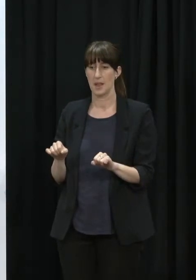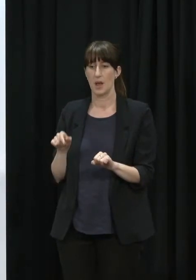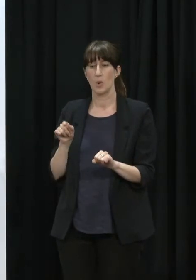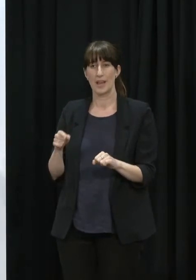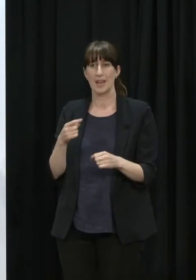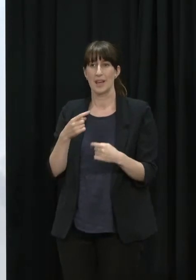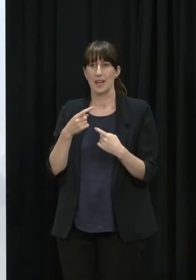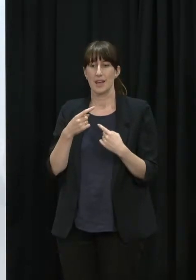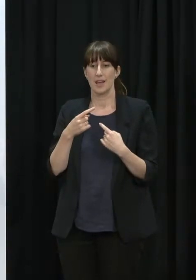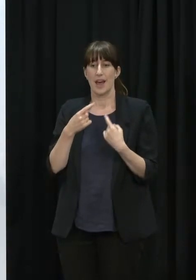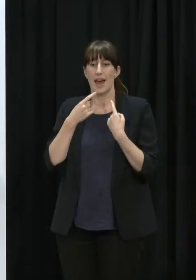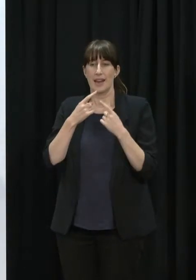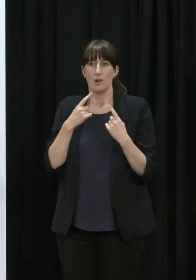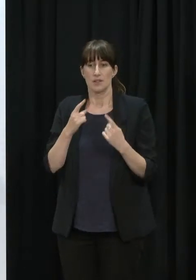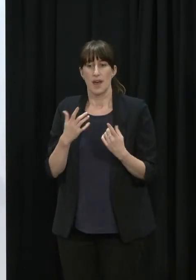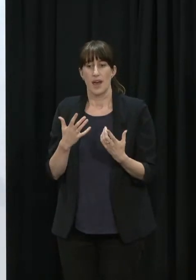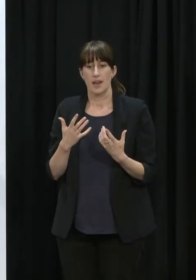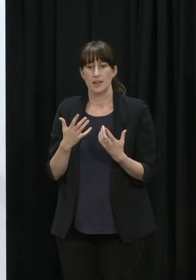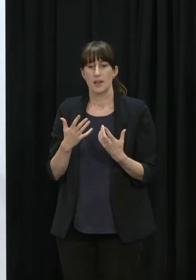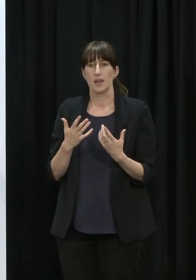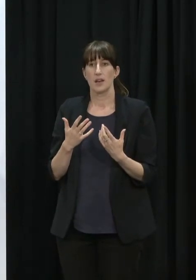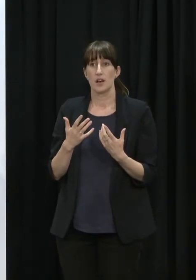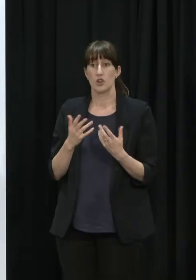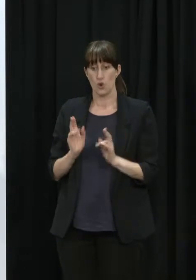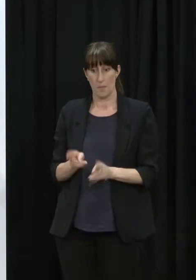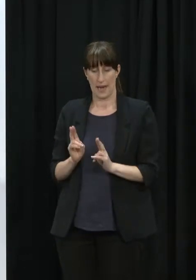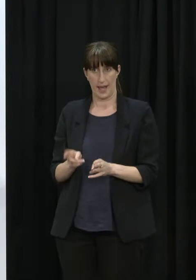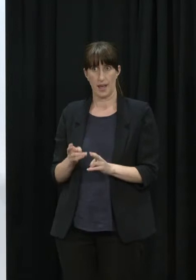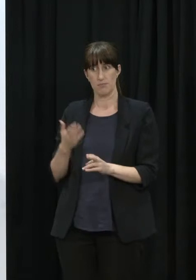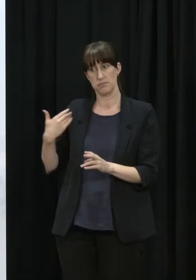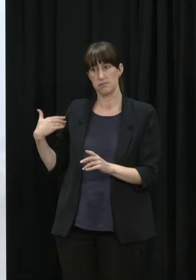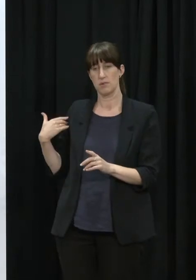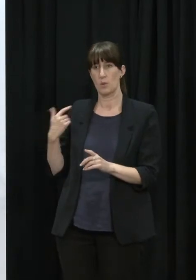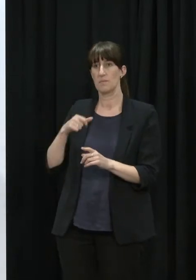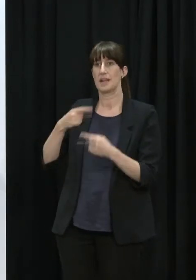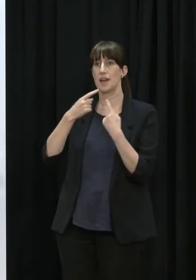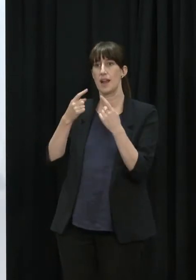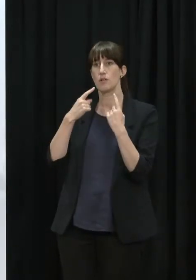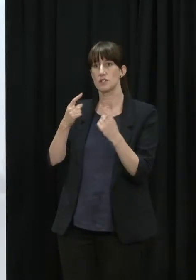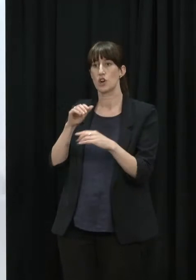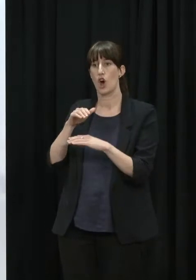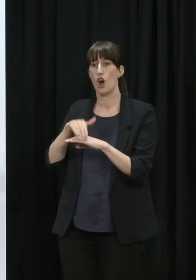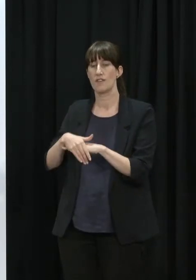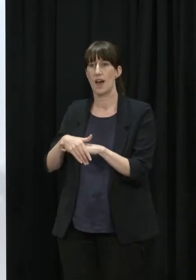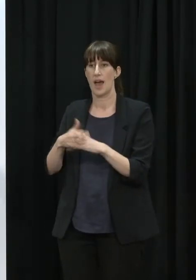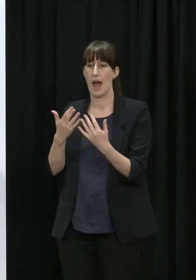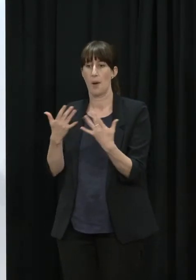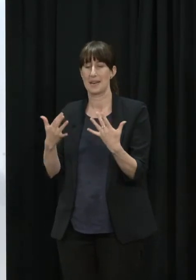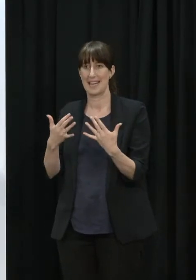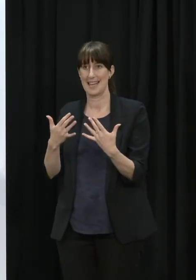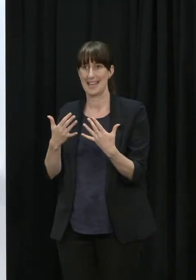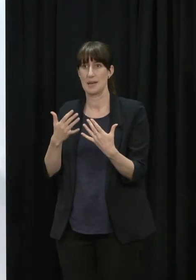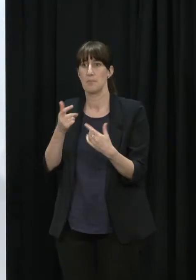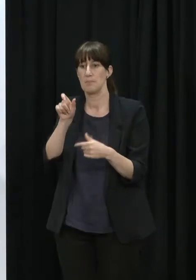whe n i haere matou ki te